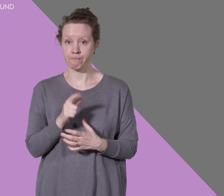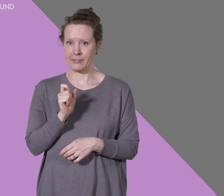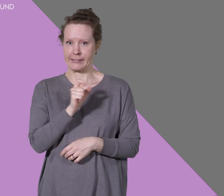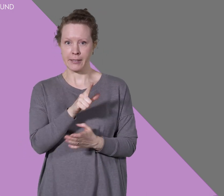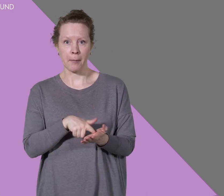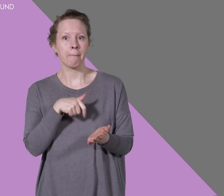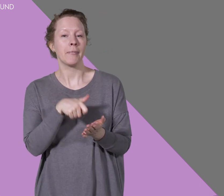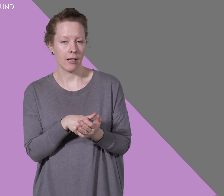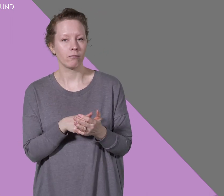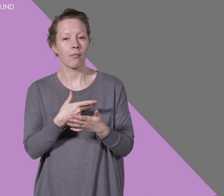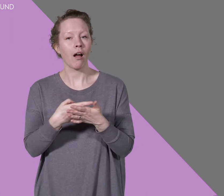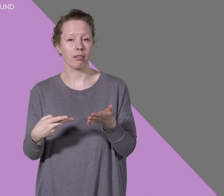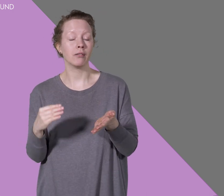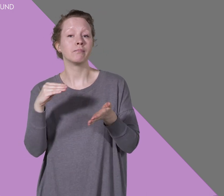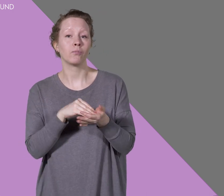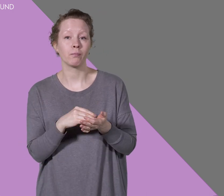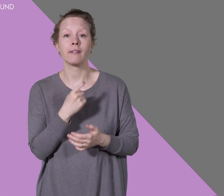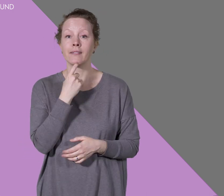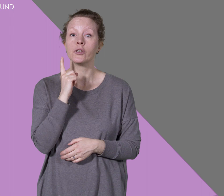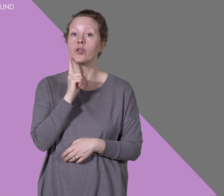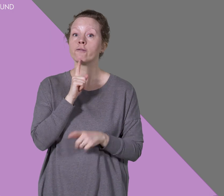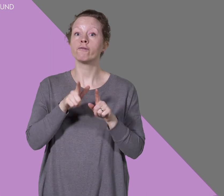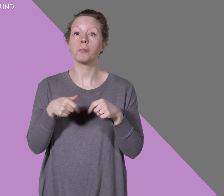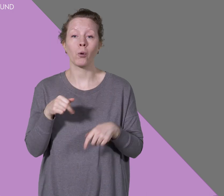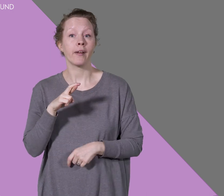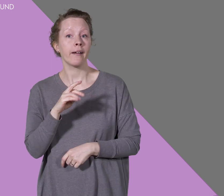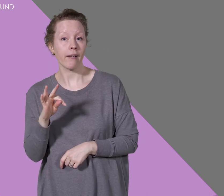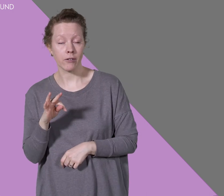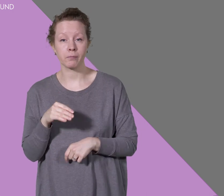Breven ska skickas till adressen Finlands Dövas Förbund rf, -